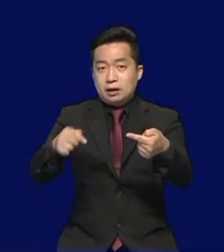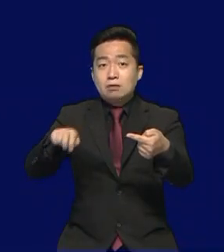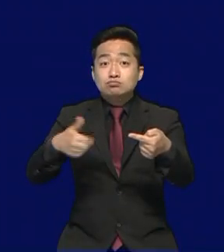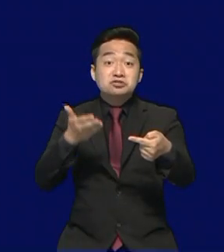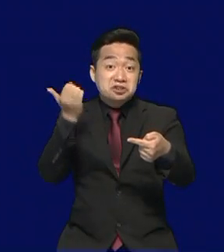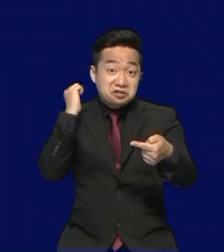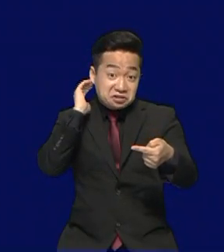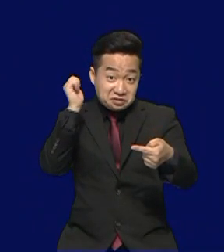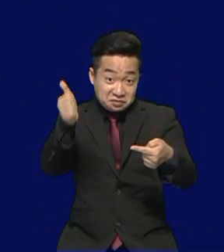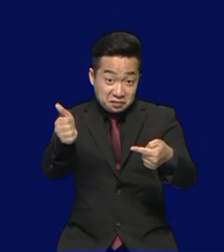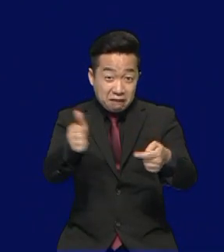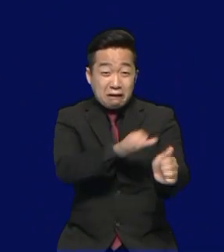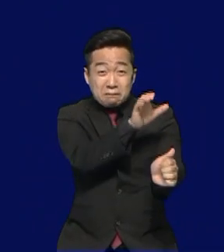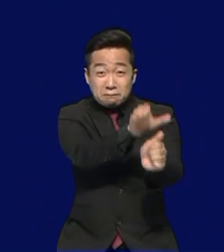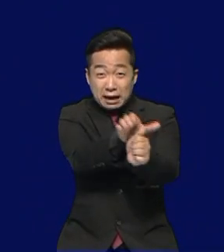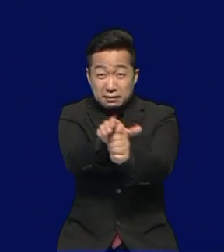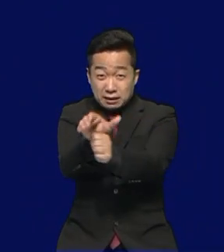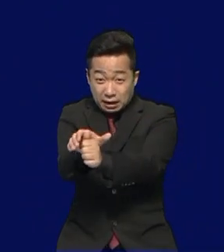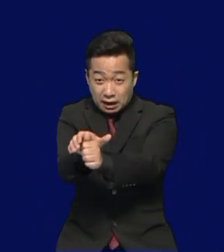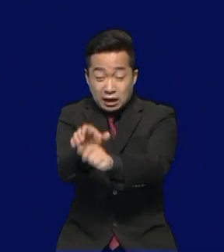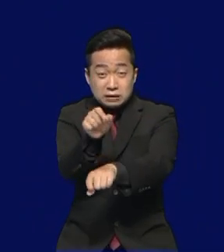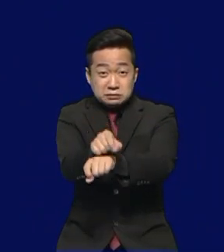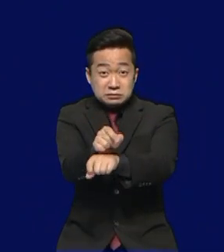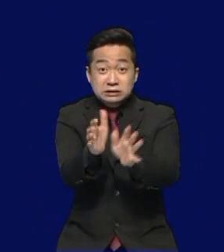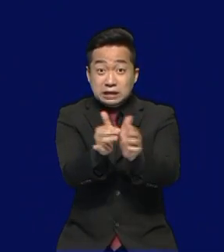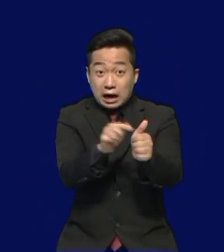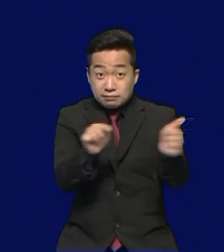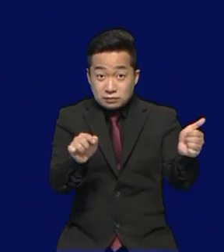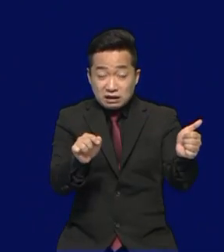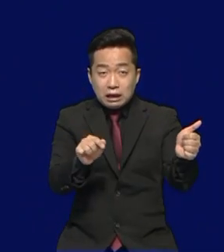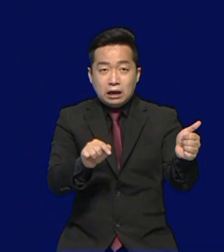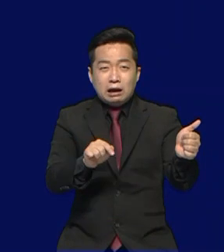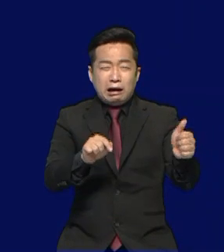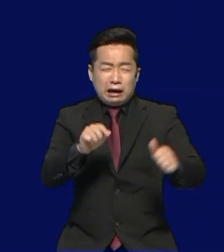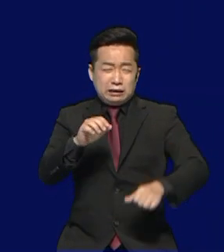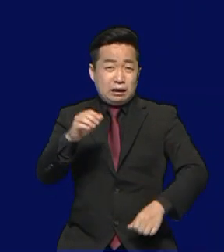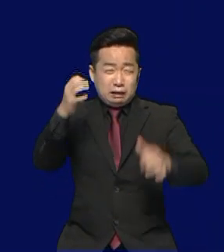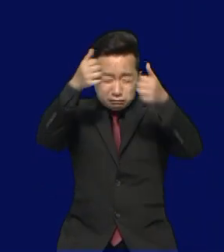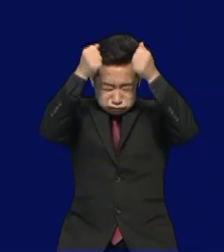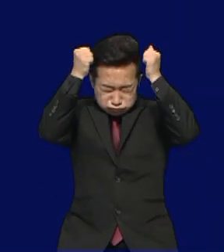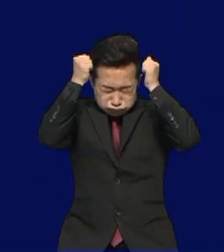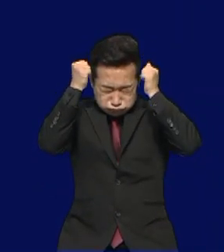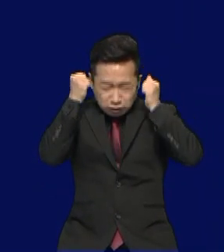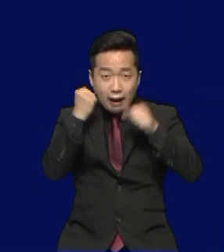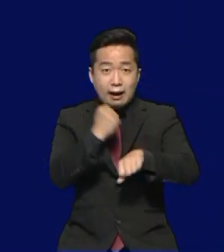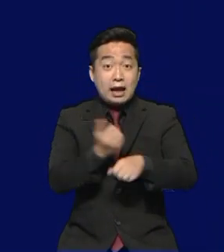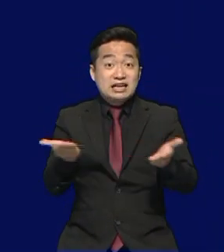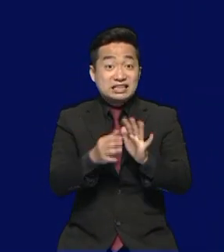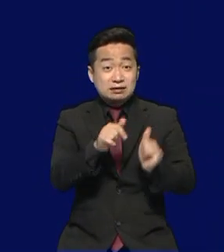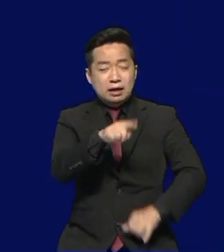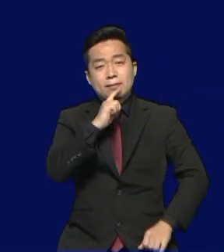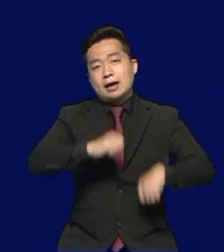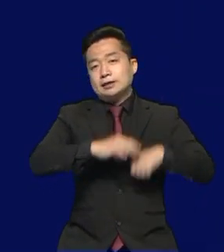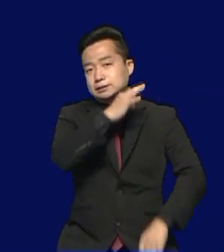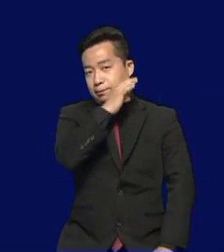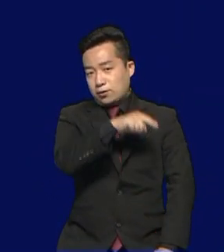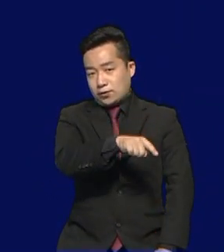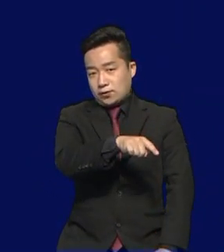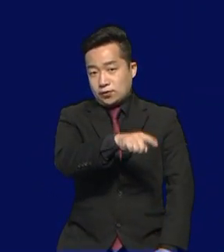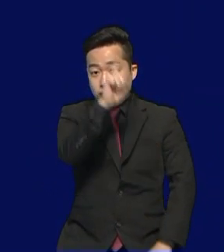문재인 정권에서 코드인사로 임명된 정무직들이 임기까지 버티겠다는 건 후안무치한 짓이라며 정부 성격도 통치